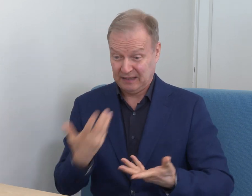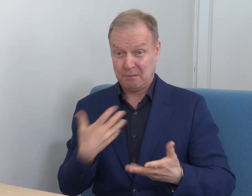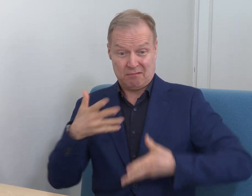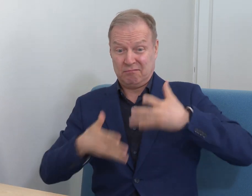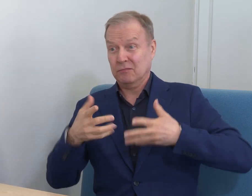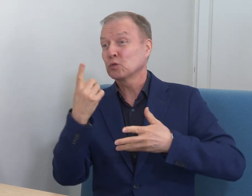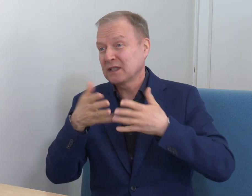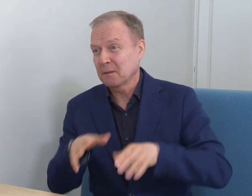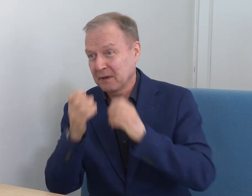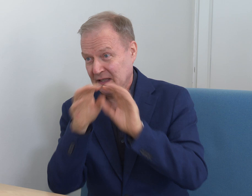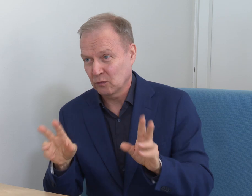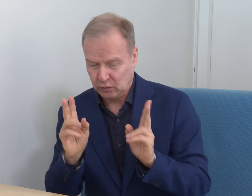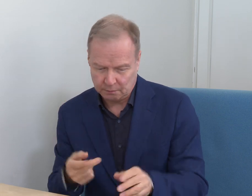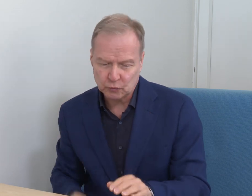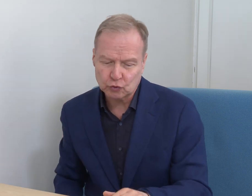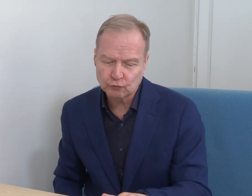Tämä uutisvideokin on yksi tapa tiedottaa.